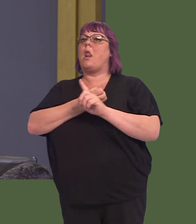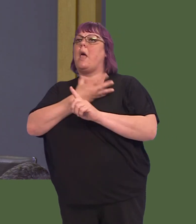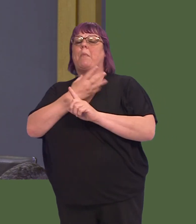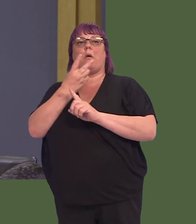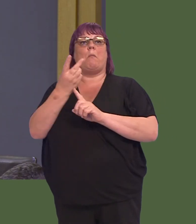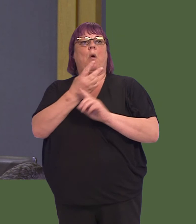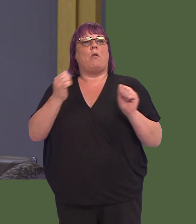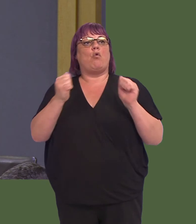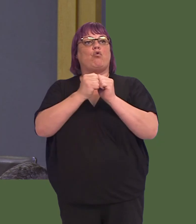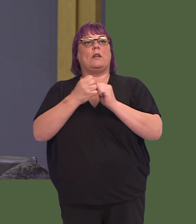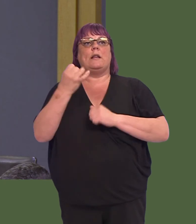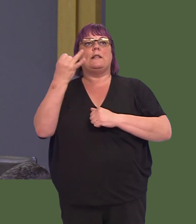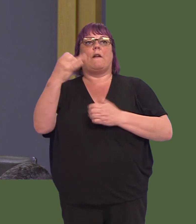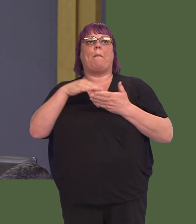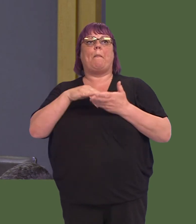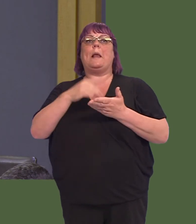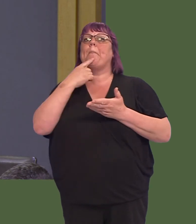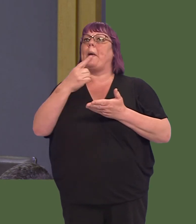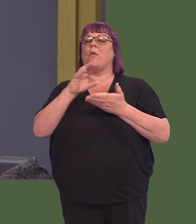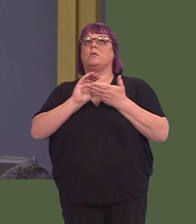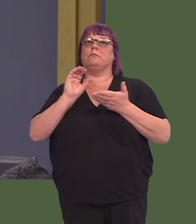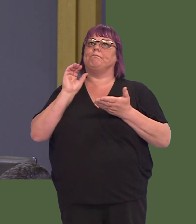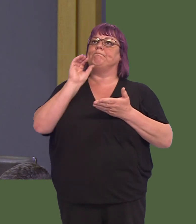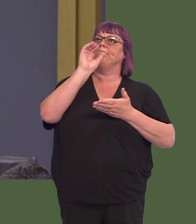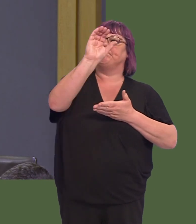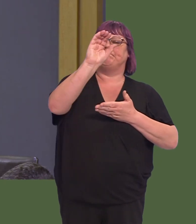ddatblygu cynllun i gynyddu hyfforddiant feddygol yn y gogledd.